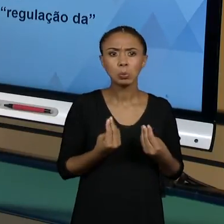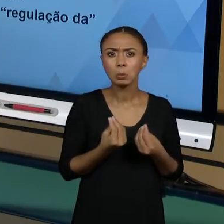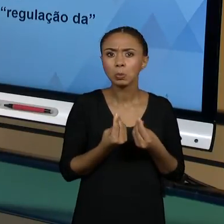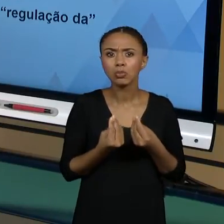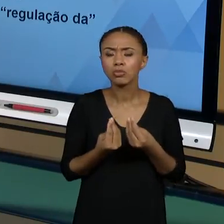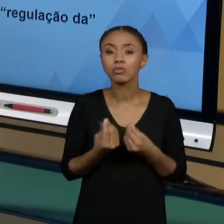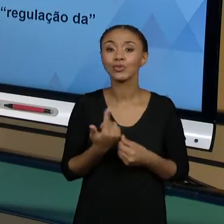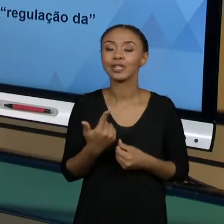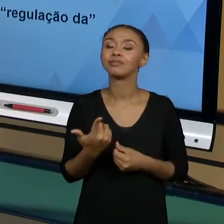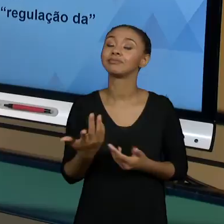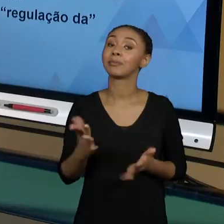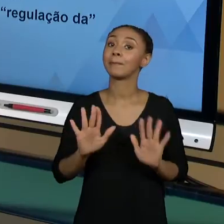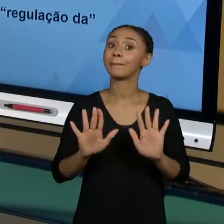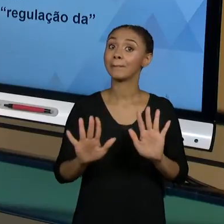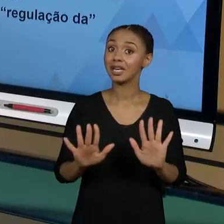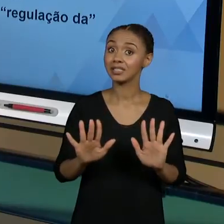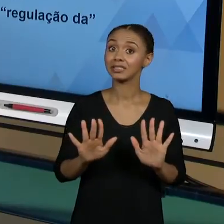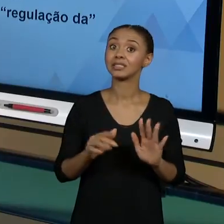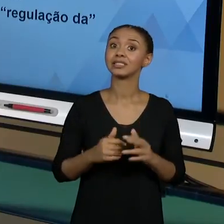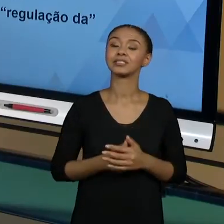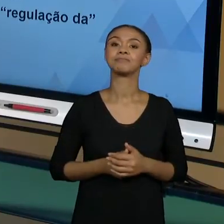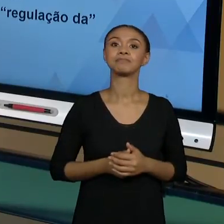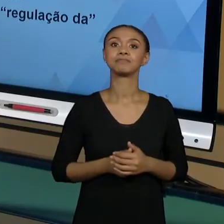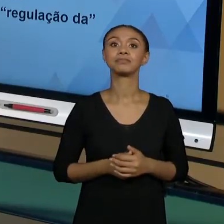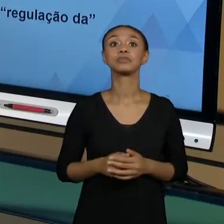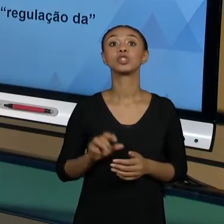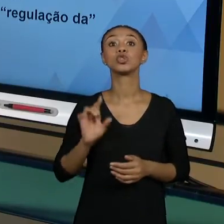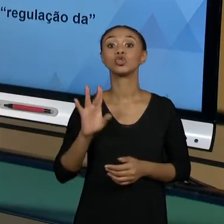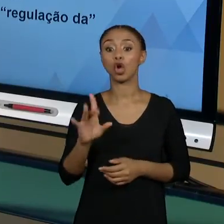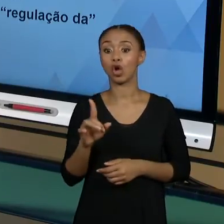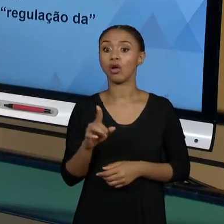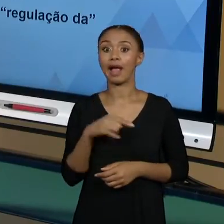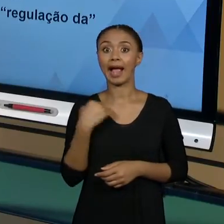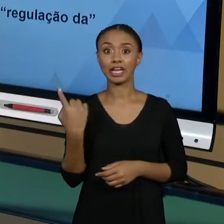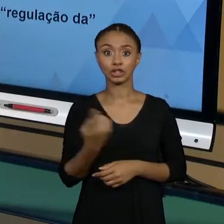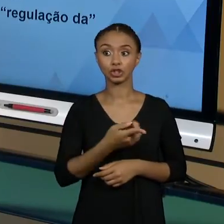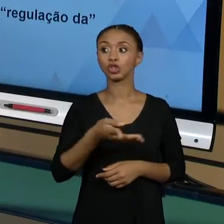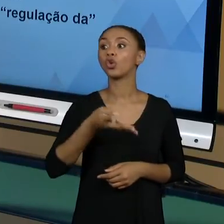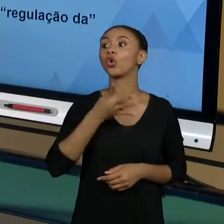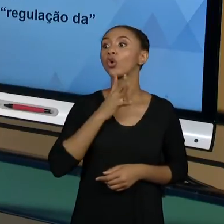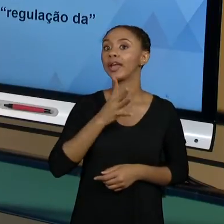SÃO ENTRE NÓS REPRESENTADAS, ENTRE NÓS FALADAS